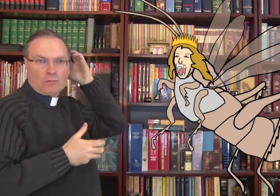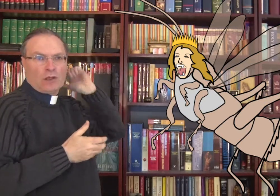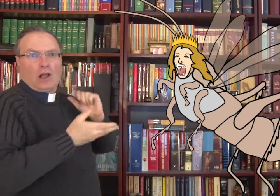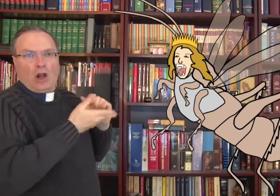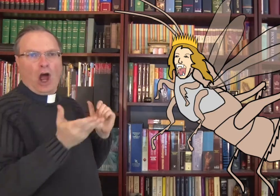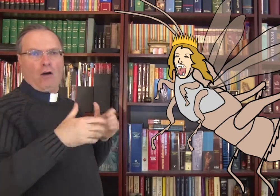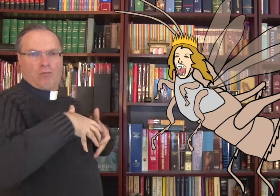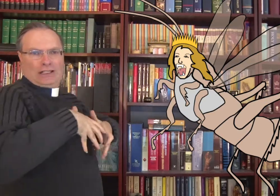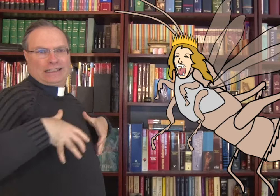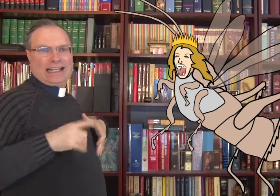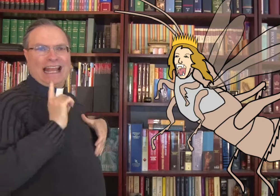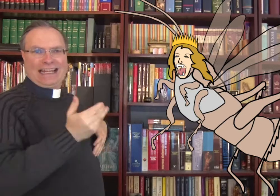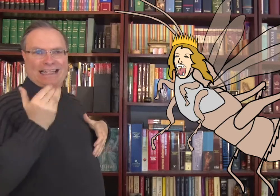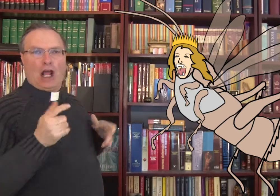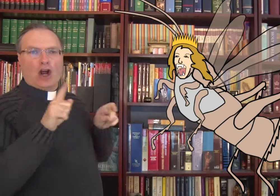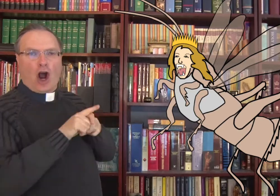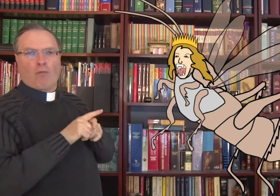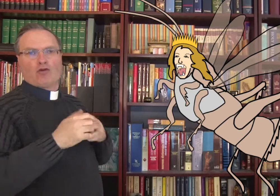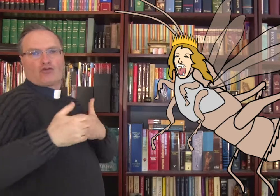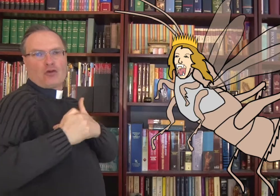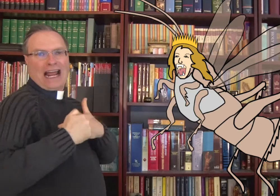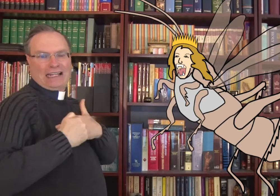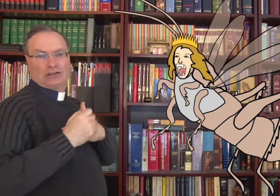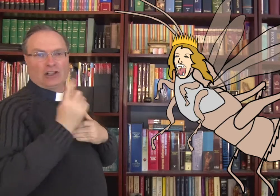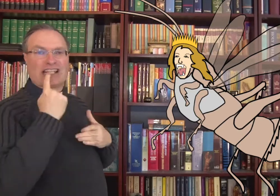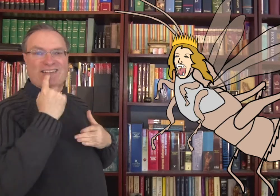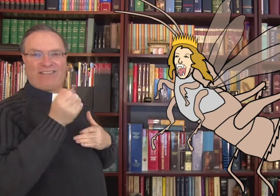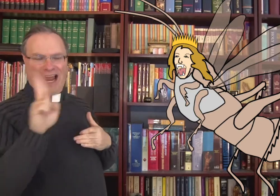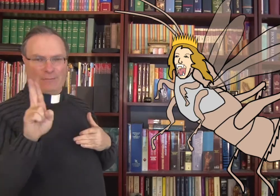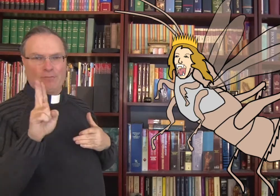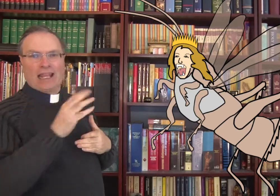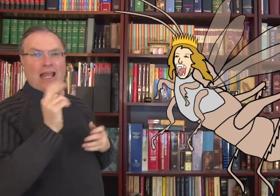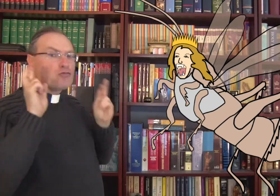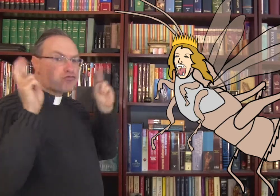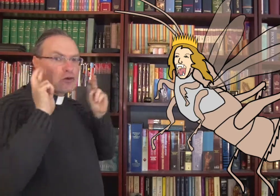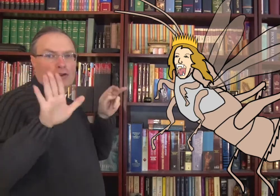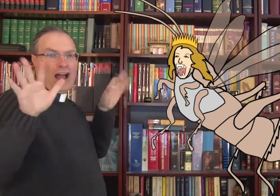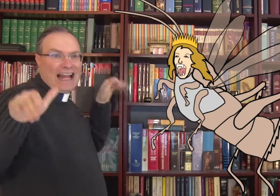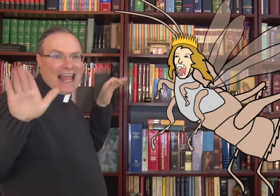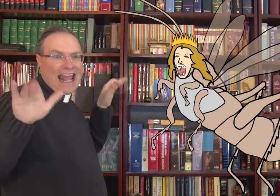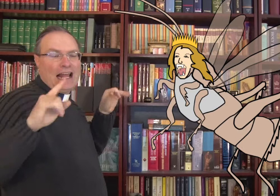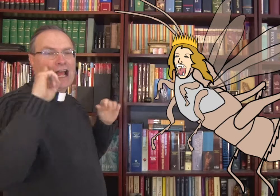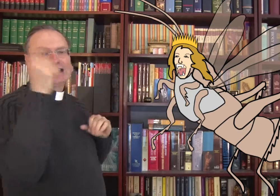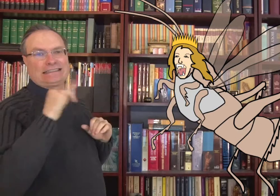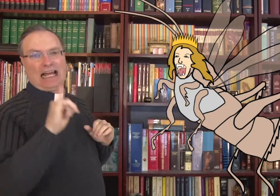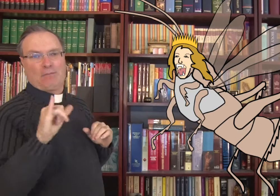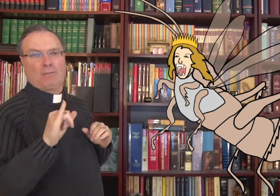Leur poitrine était comme une cuirasse de fer et le bruit de leurs ailes ressemblait